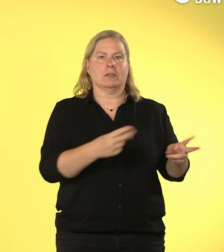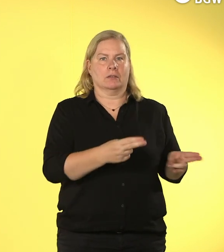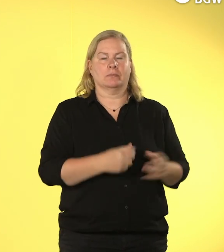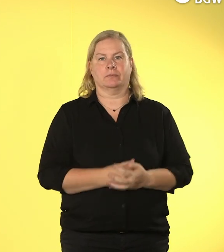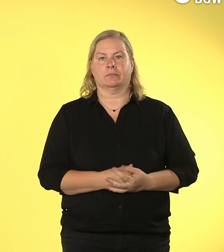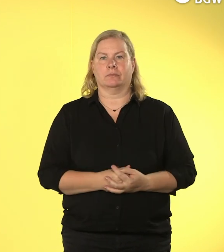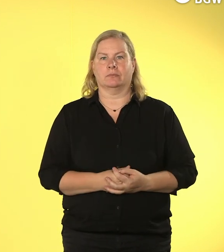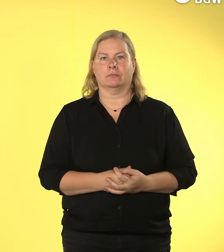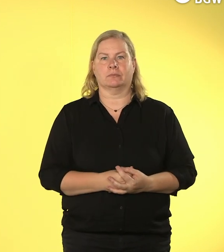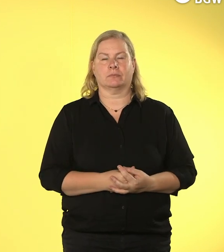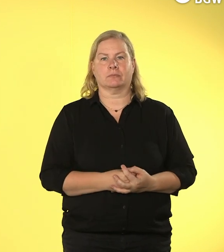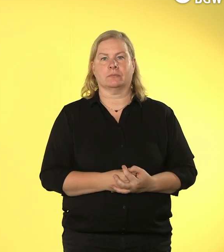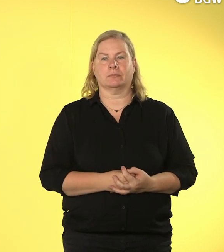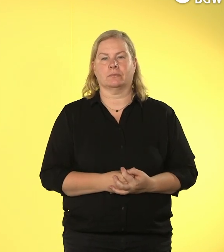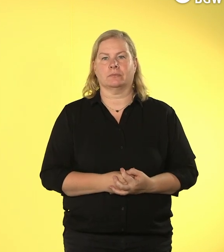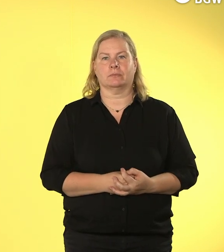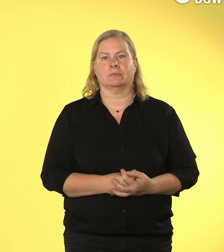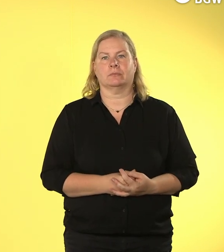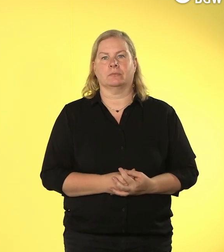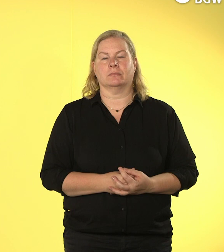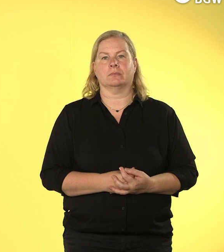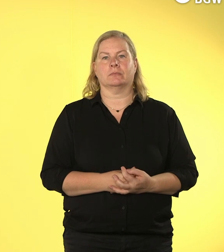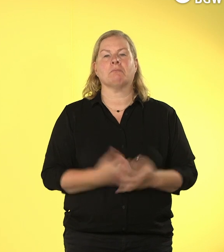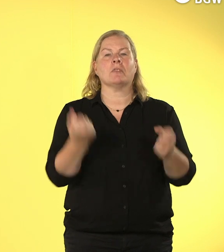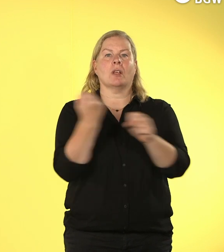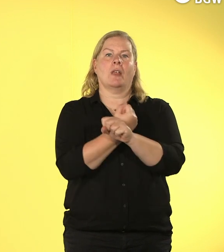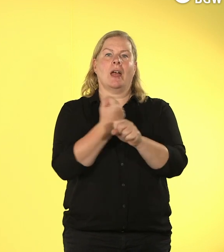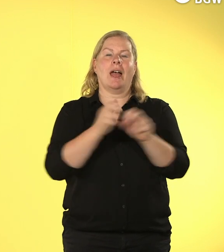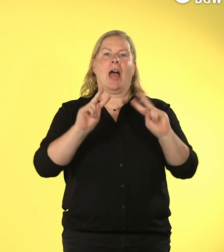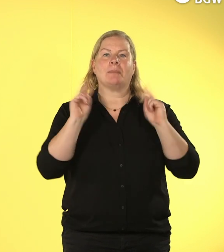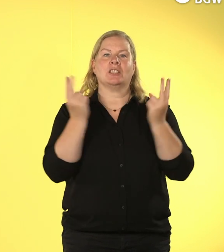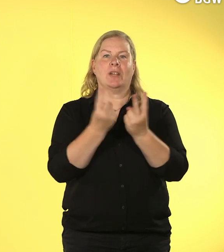Für mich gibt es in der Arbeitswelt immer drei Generationen.